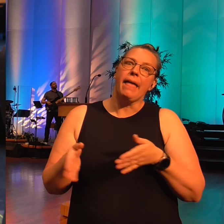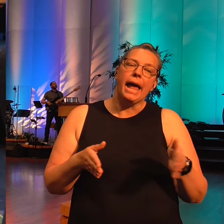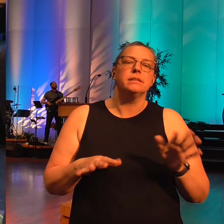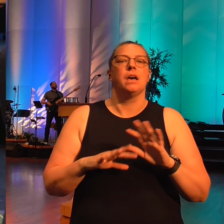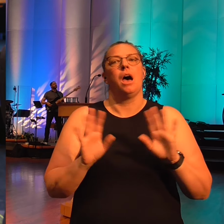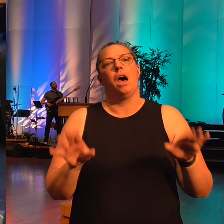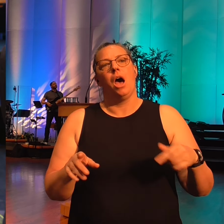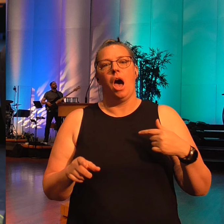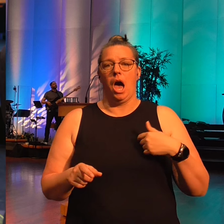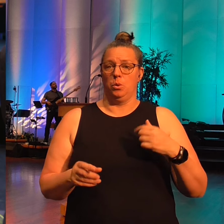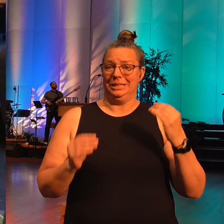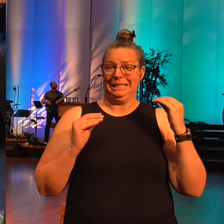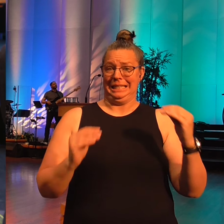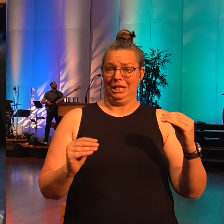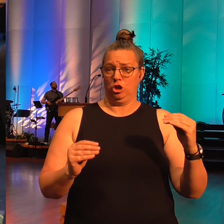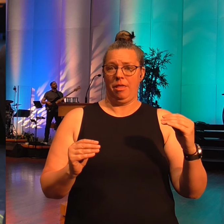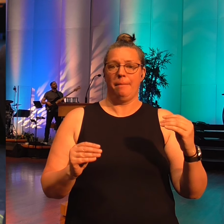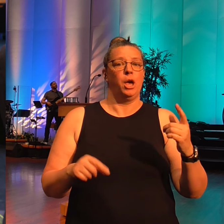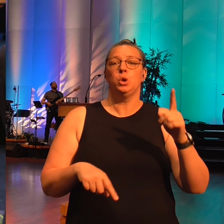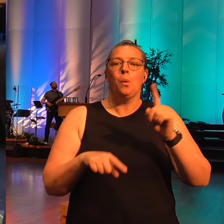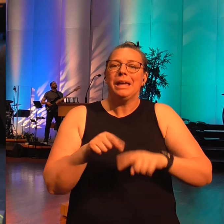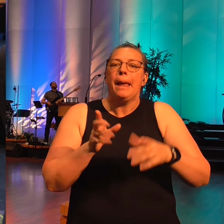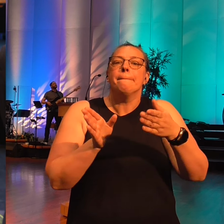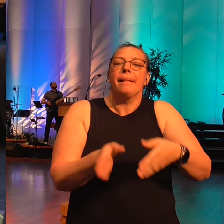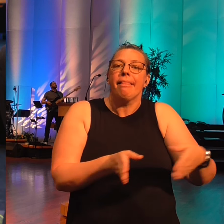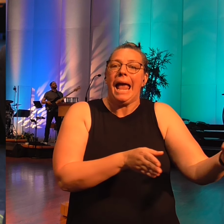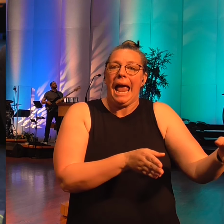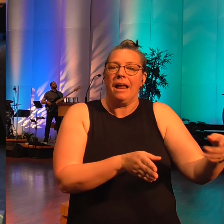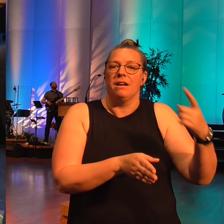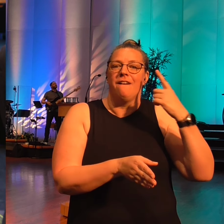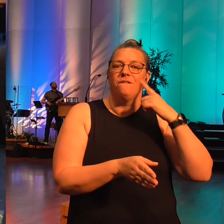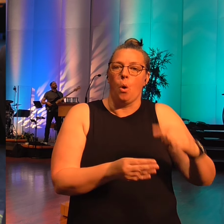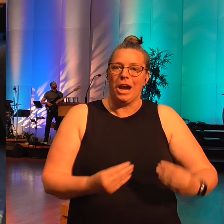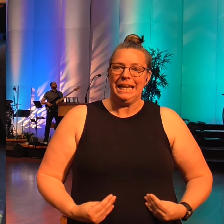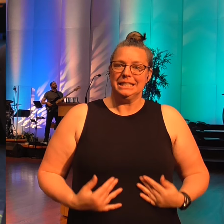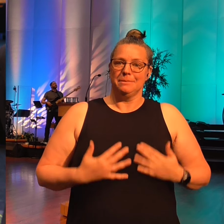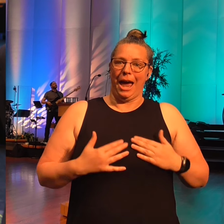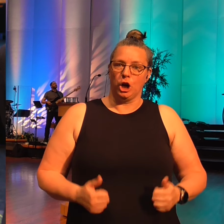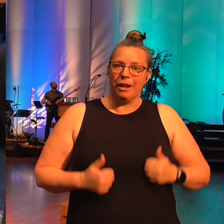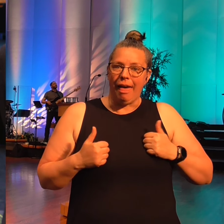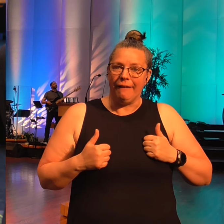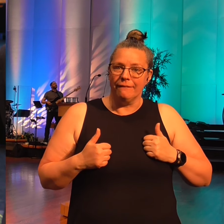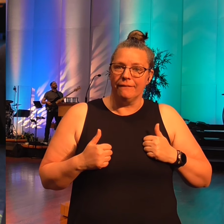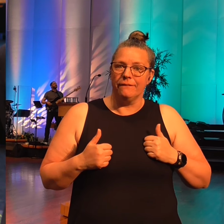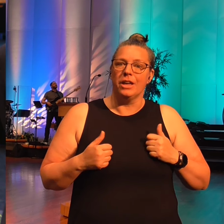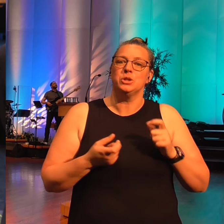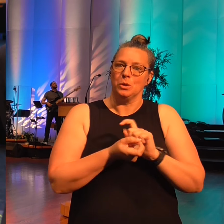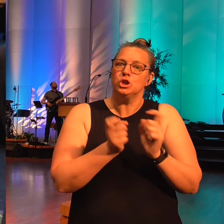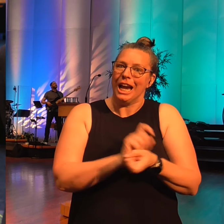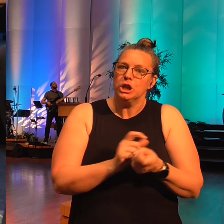Pero siempre les enseño a mis clientes que no se puede planificar una vida inspirada. Así que necesitas cambiar esos planes